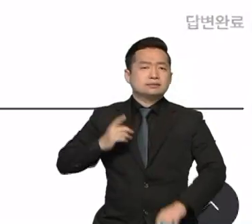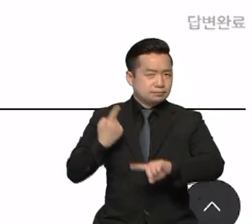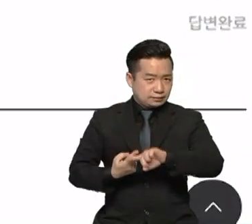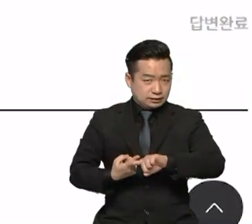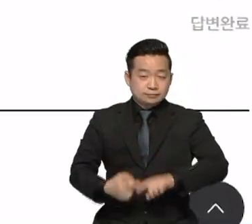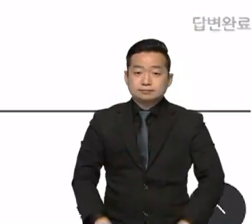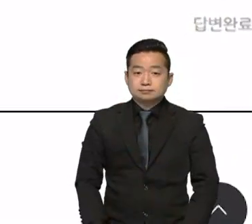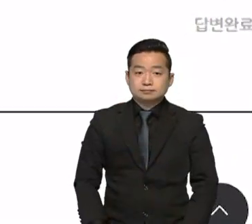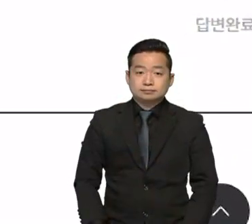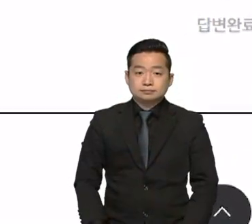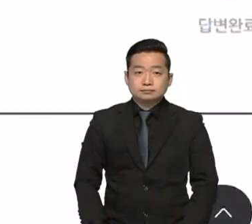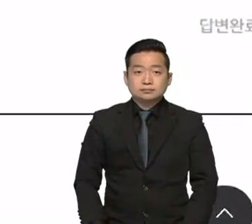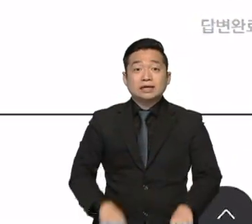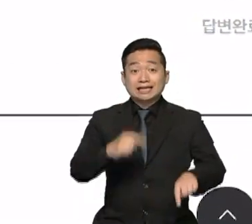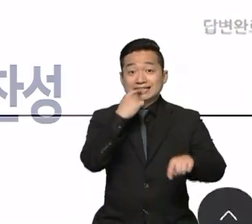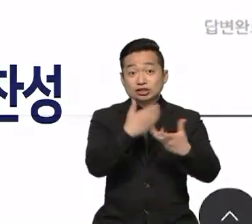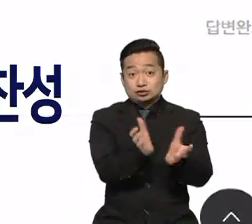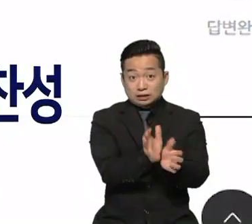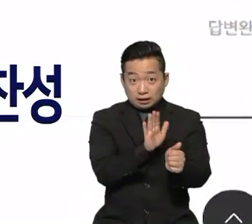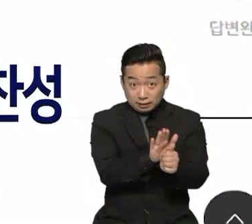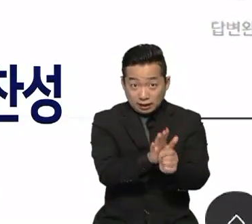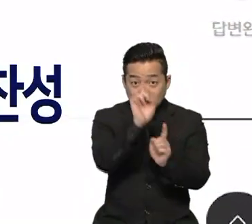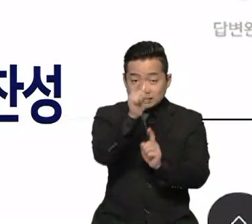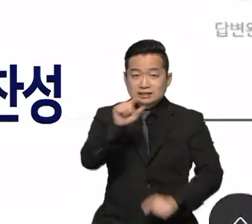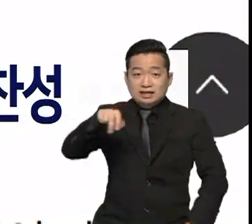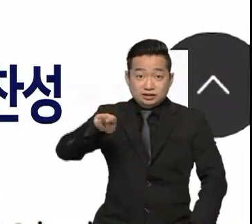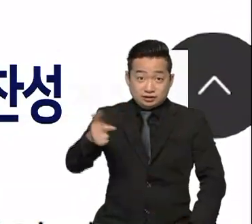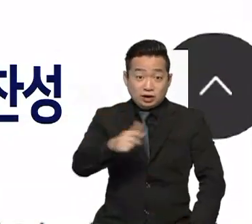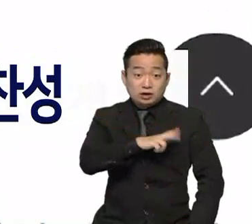(기자) 일부 열성 당원들은 이낙연계 의원들이 대거 이탈표를 던졌을 거라고